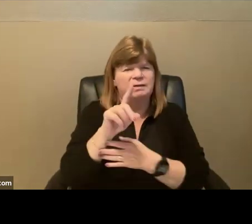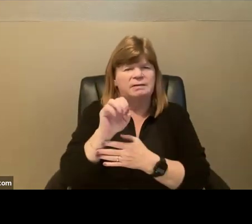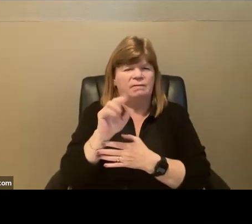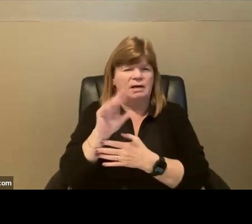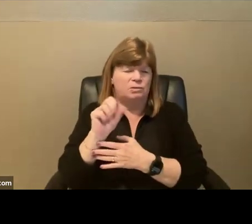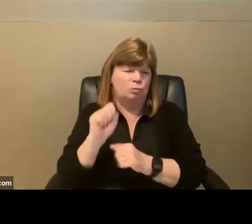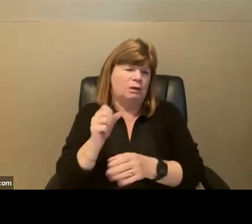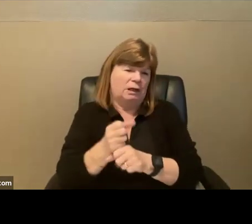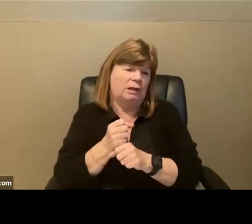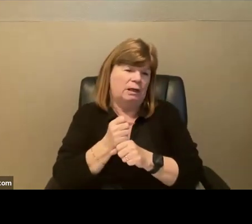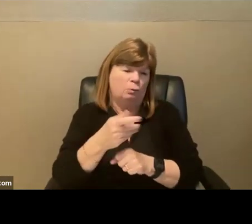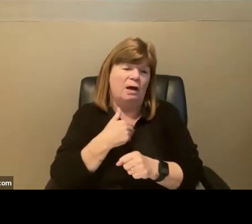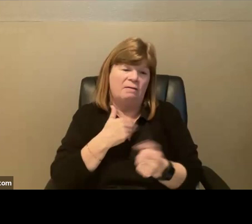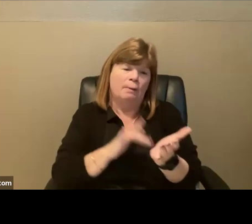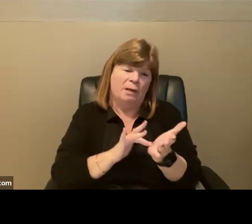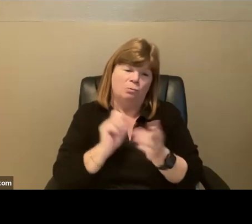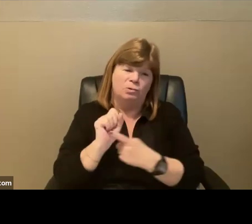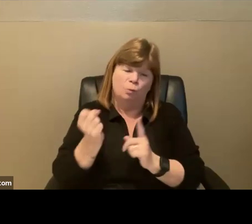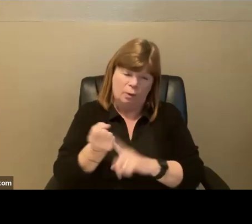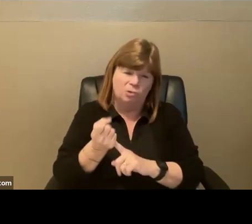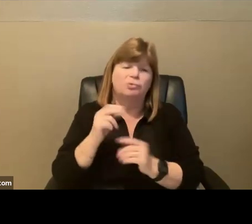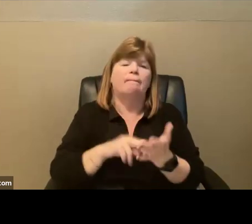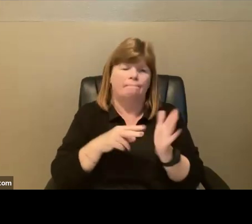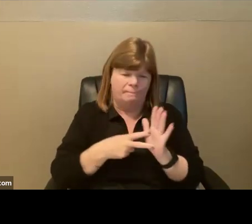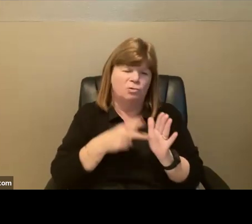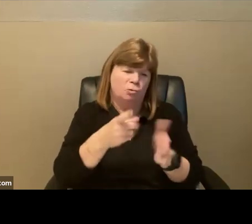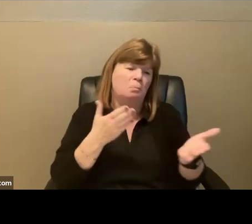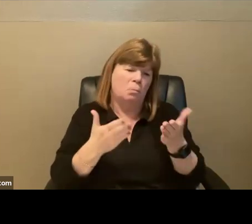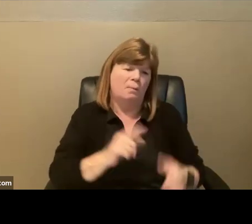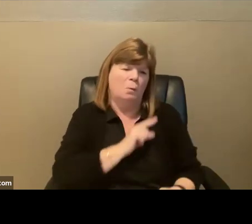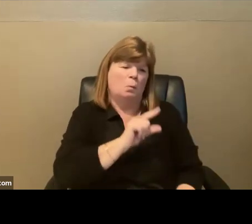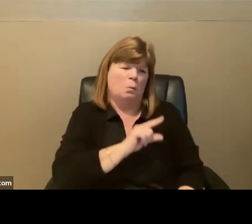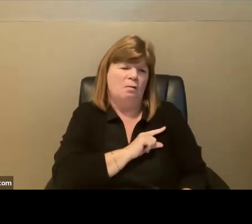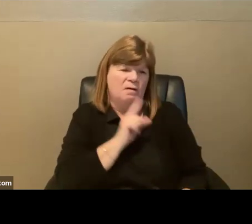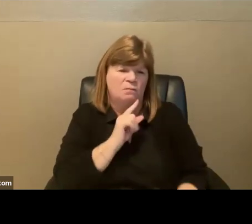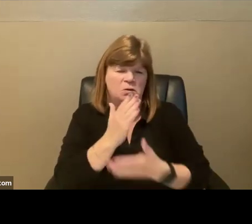Tienes una condición médica, así que probablemente seas elegible para algunos de estos equipos.